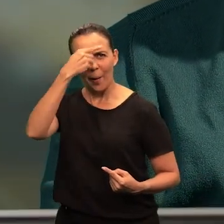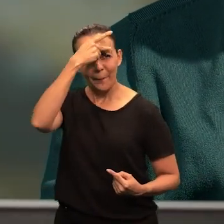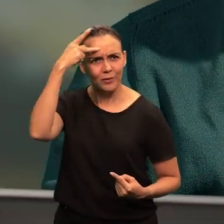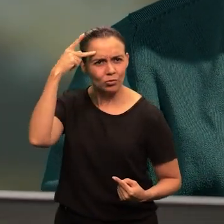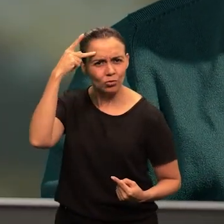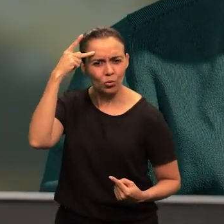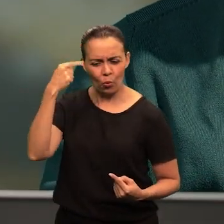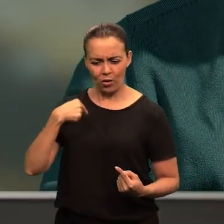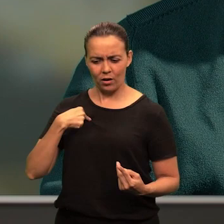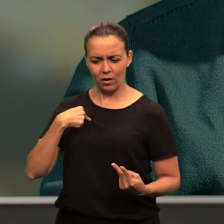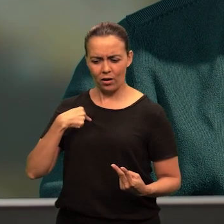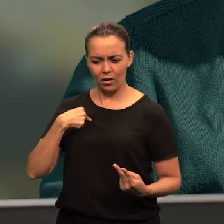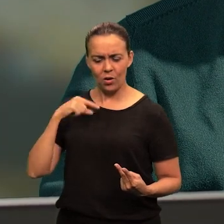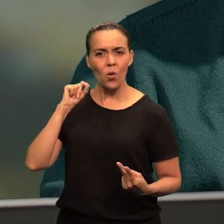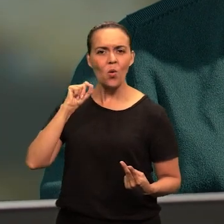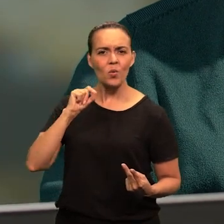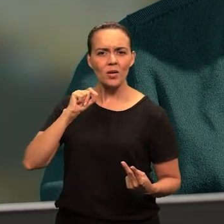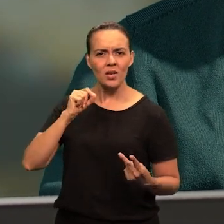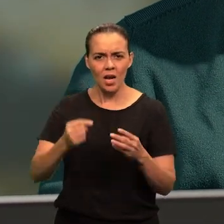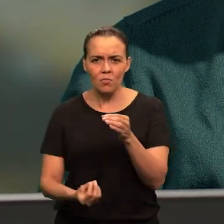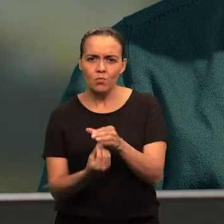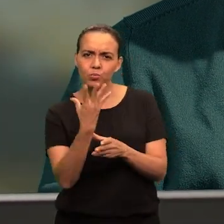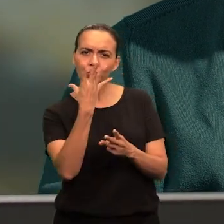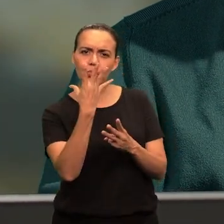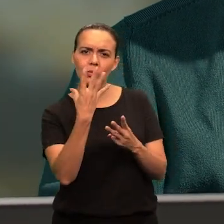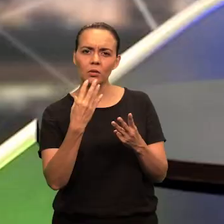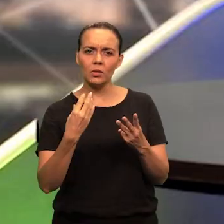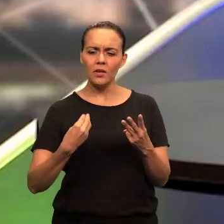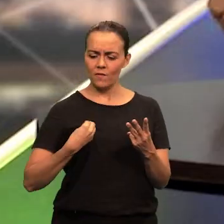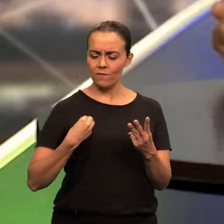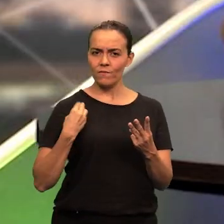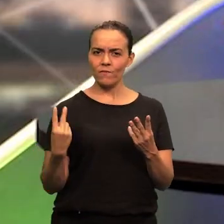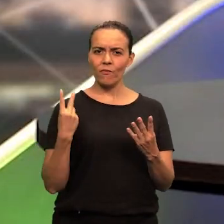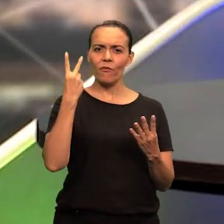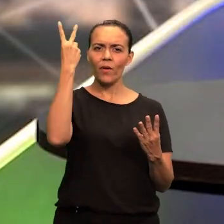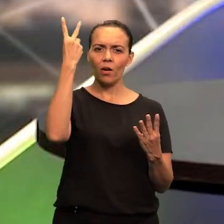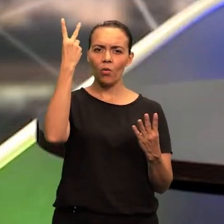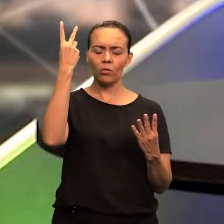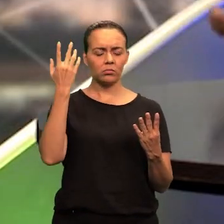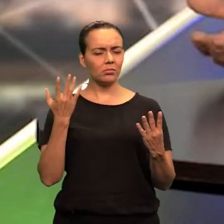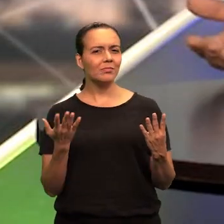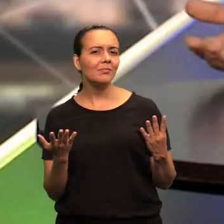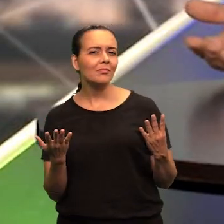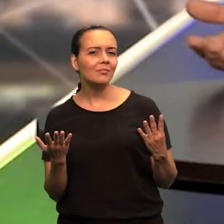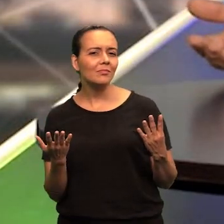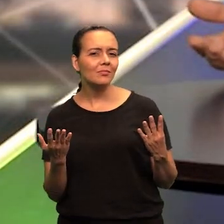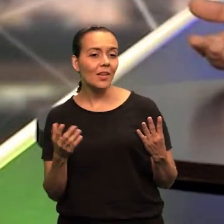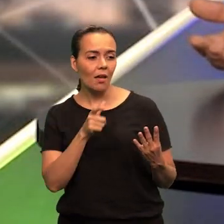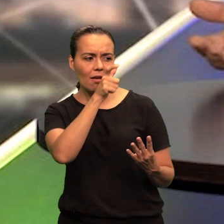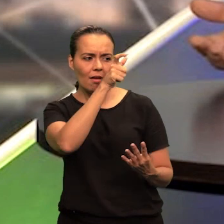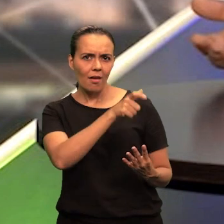Quem foi o meu criador? O que vai acontecer comigo? Qual é o valor da vida? Essas questões são humanas, nenhum outro animal,